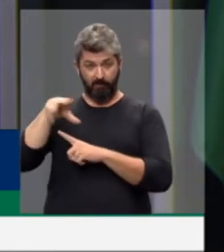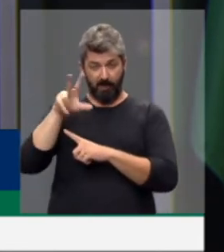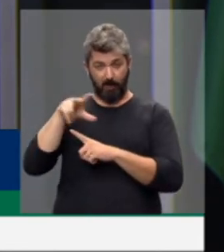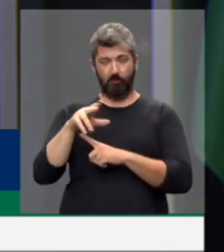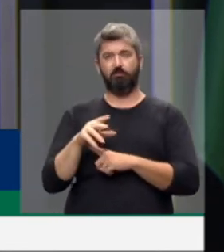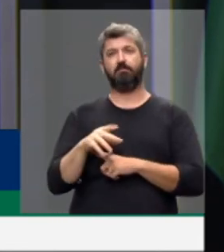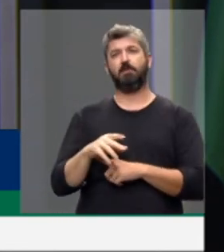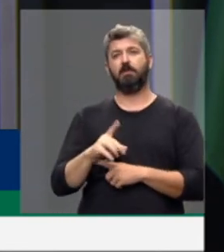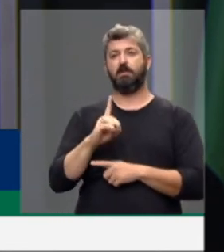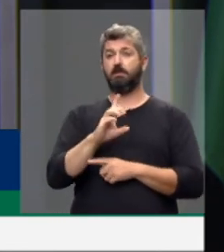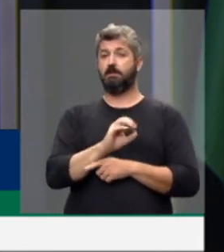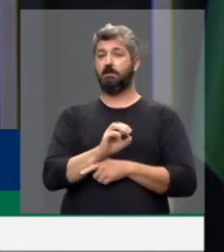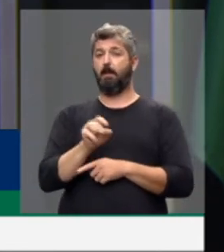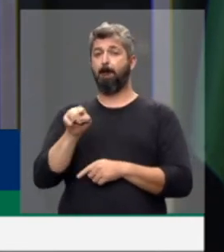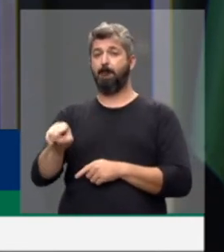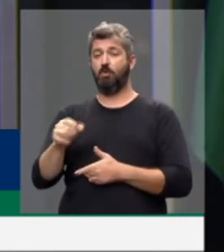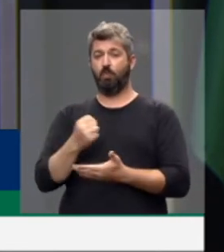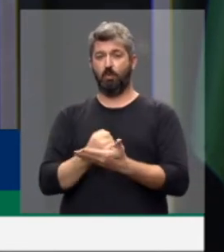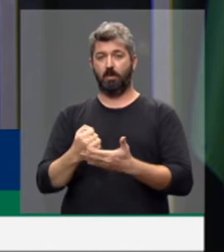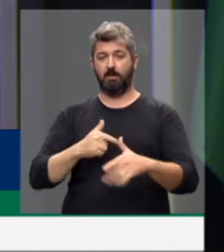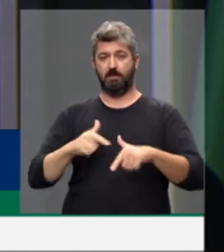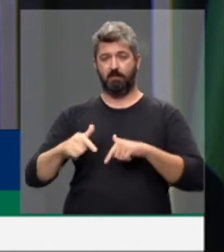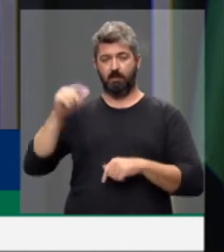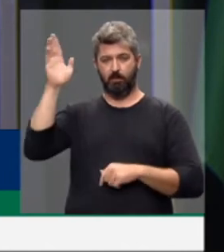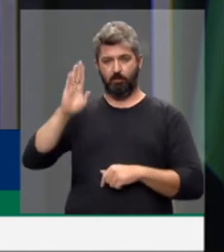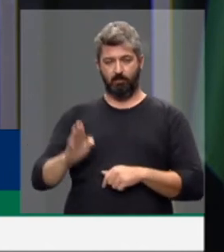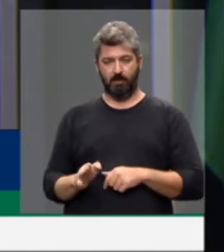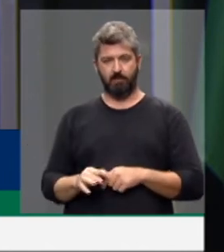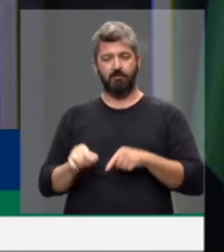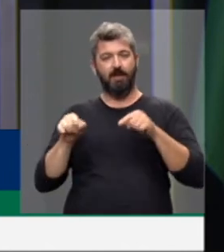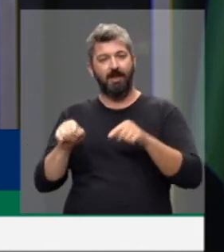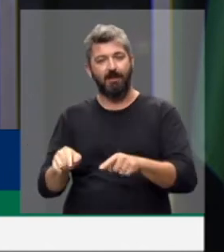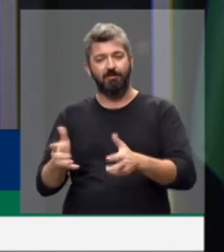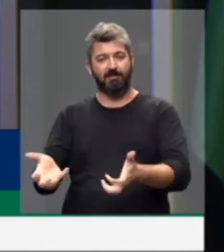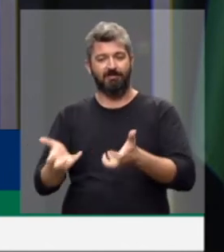DIZ DIESEL, ATRAVÀS DO CARTÃ O, NÓS QUEREMOS GERAR EMPREGO, SÓ NA ENERGIA EÓ